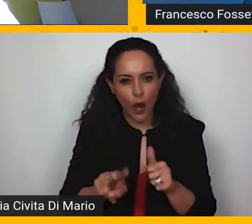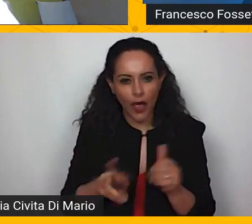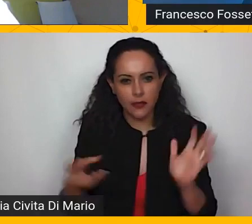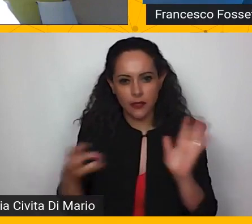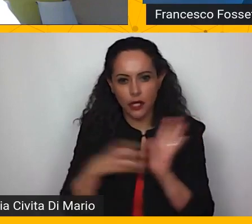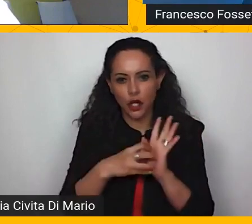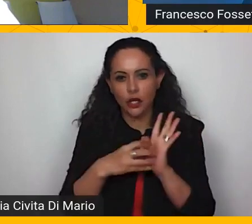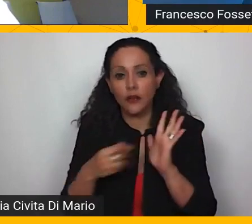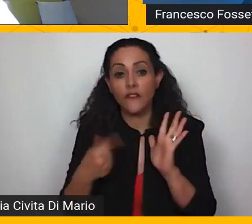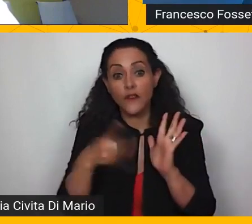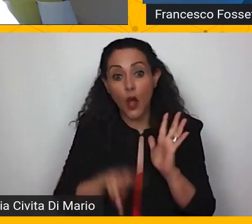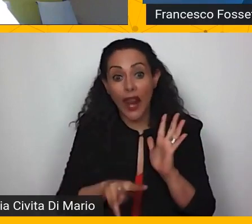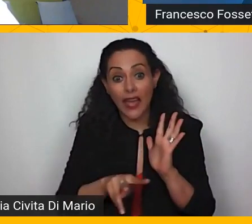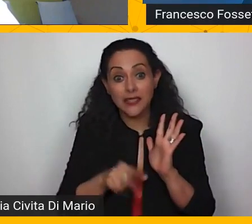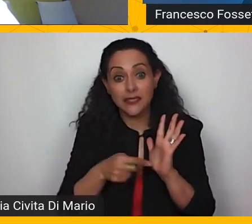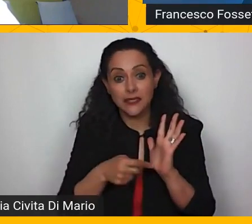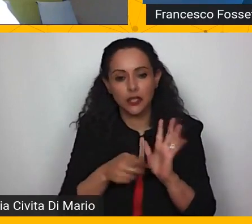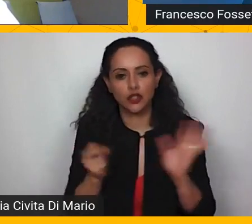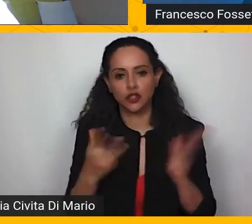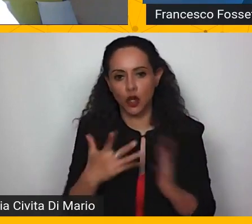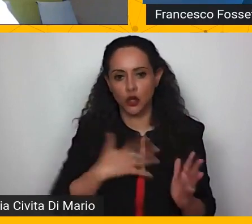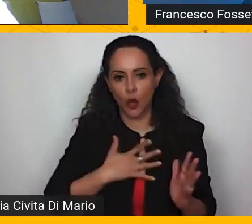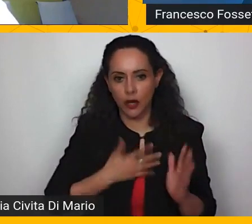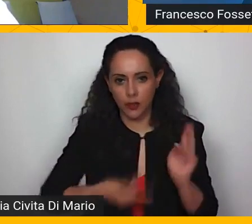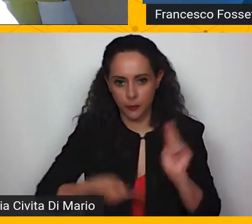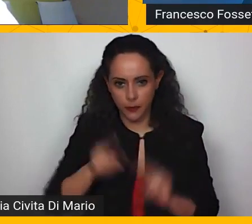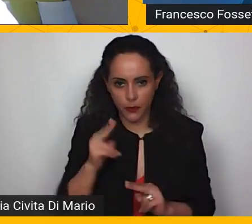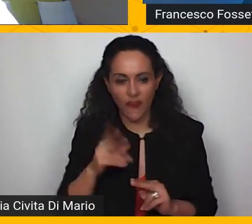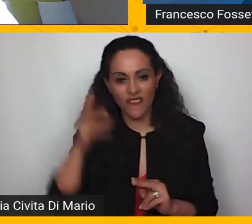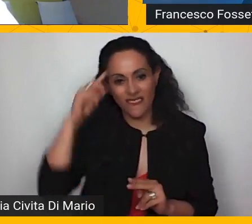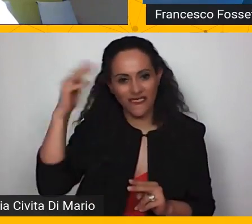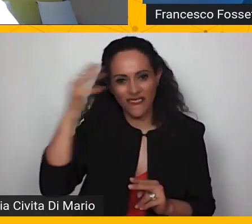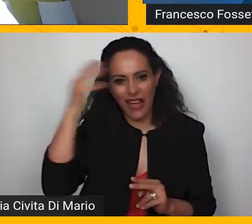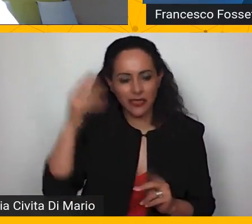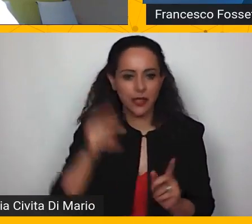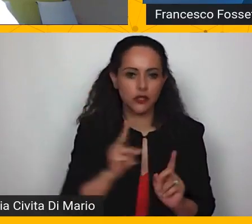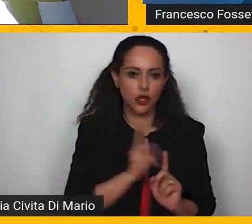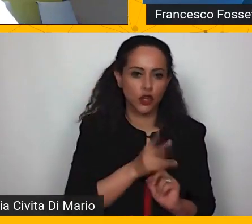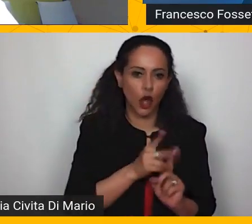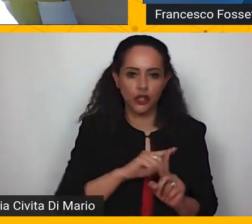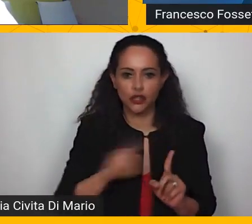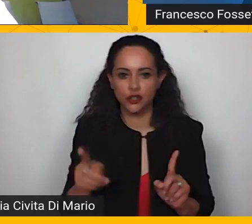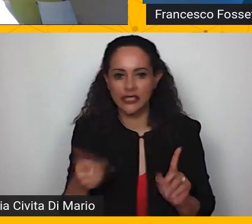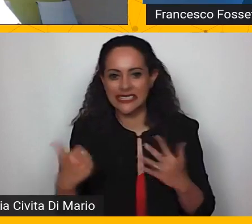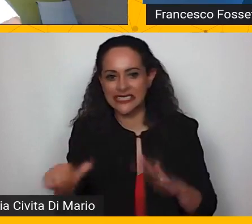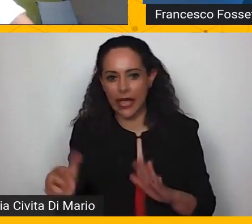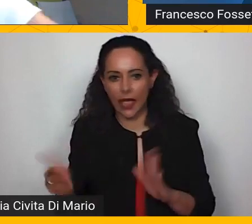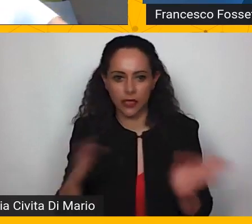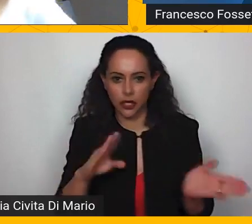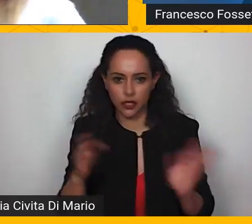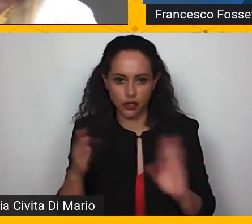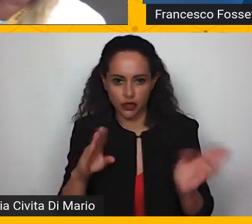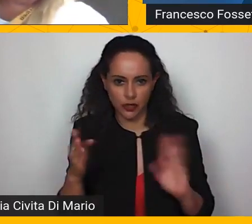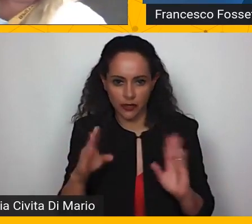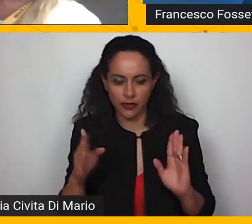un bollino diciotto più la violenza fantasy invece eh